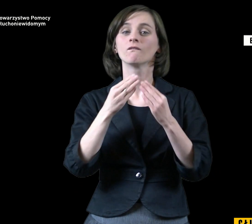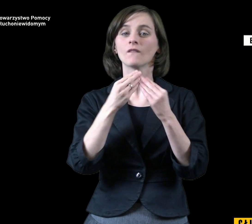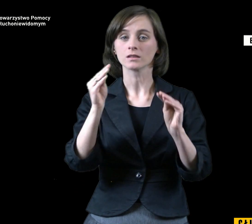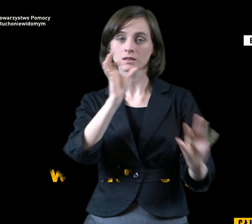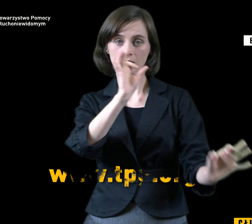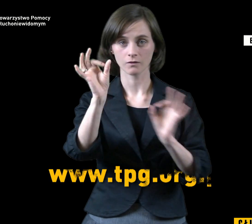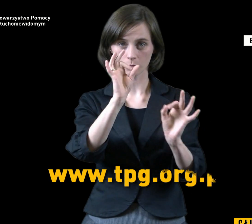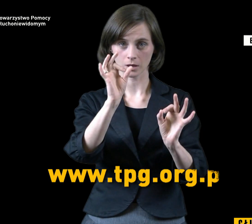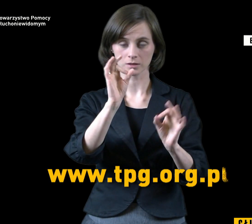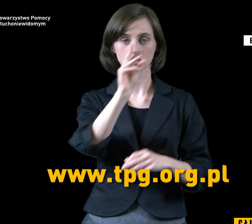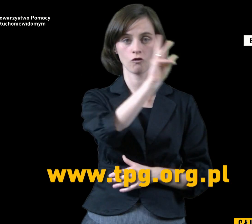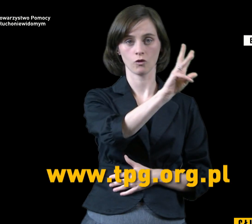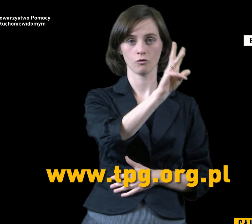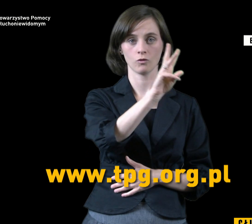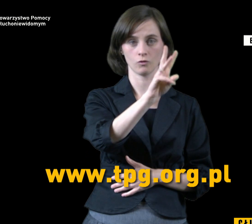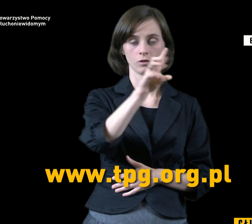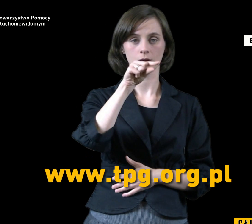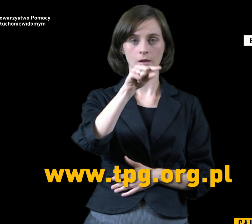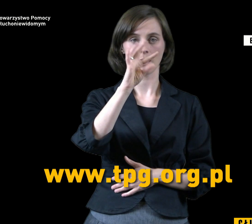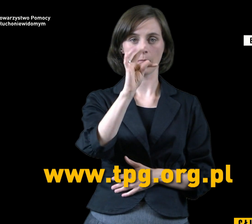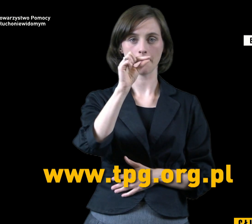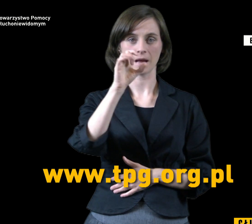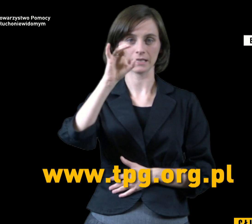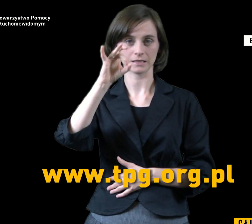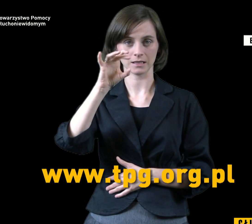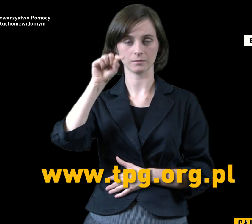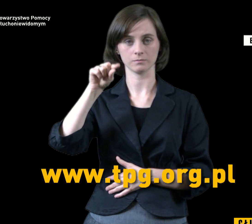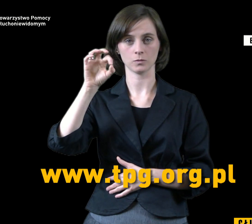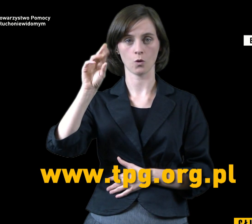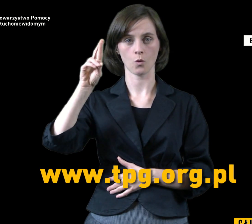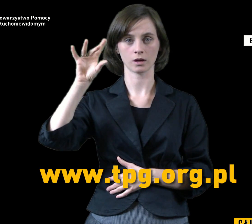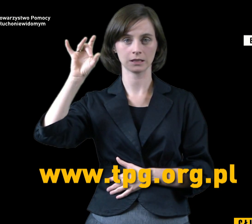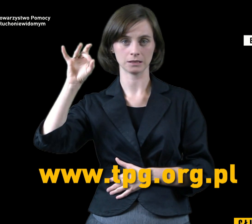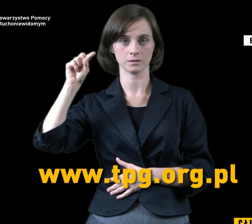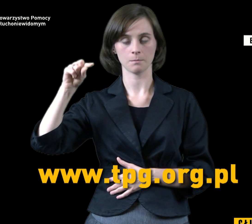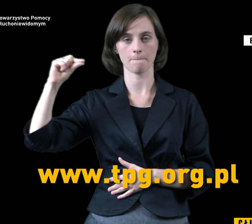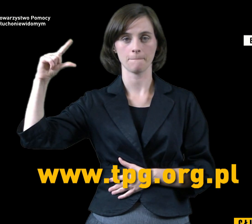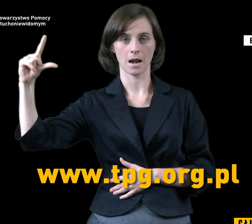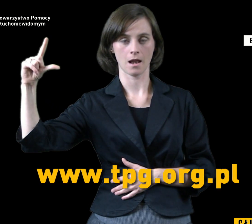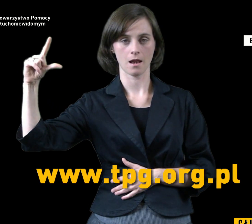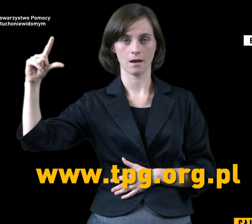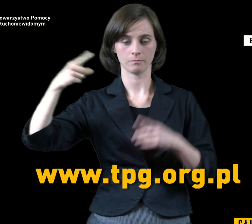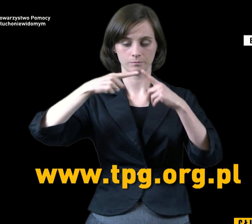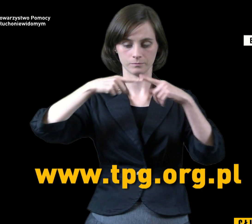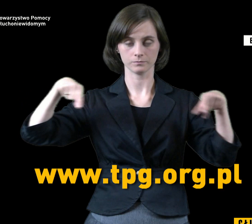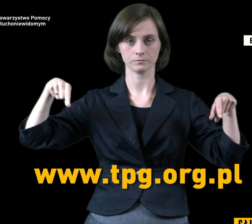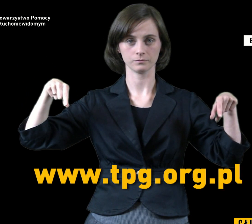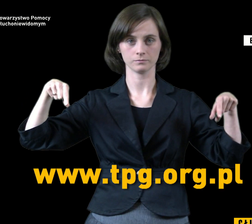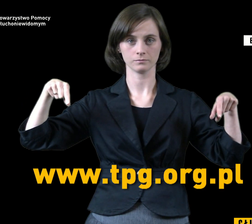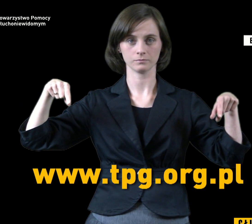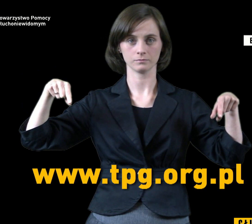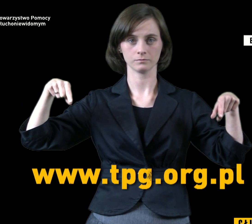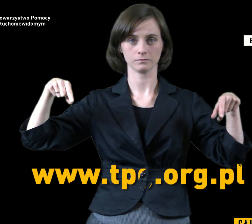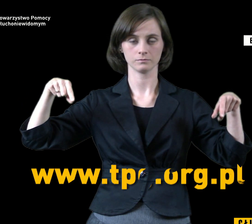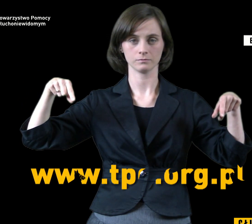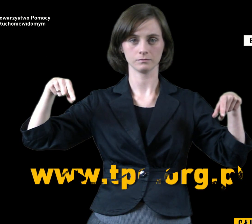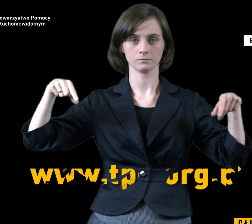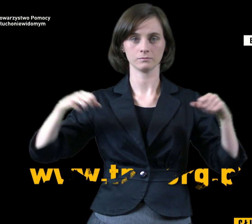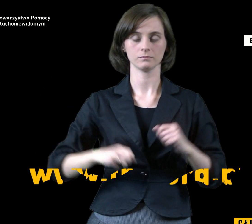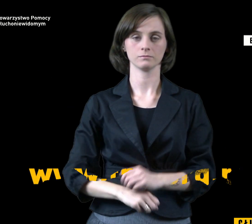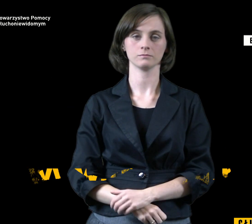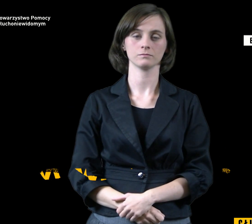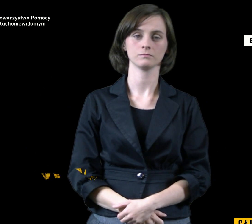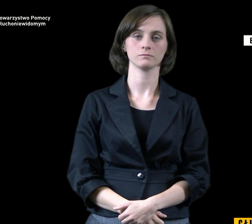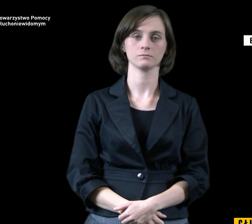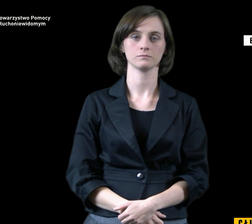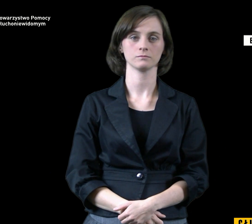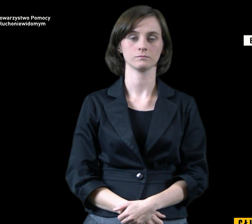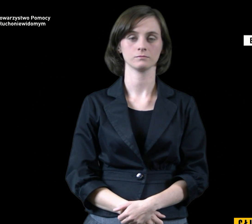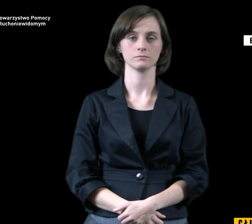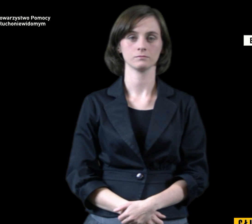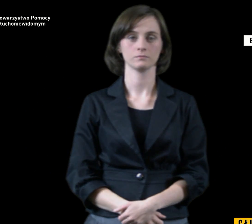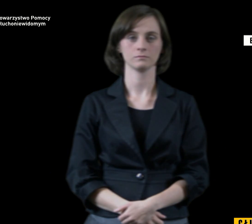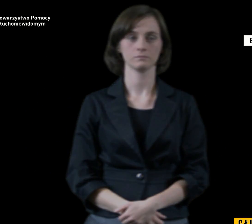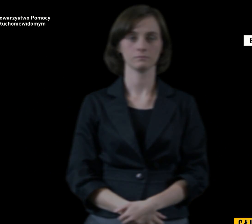Więcej informacji: www.tpg.org.pl